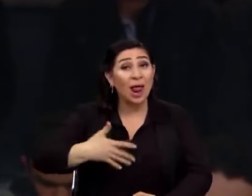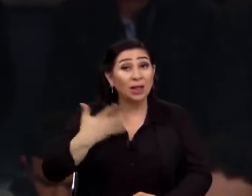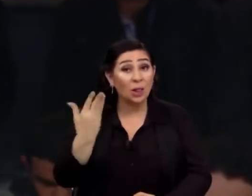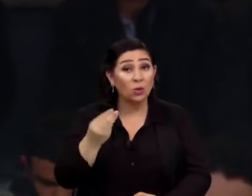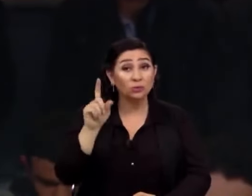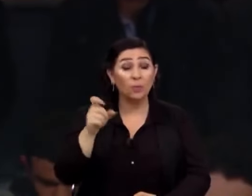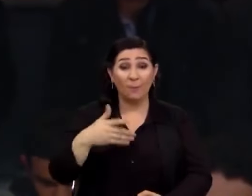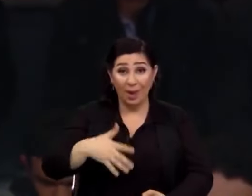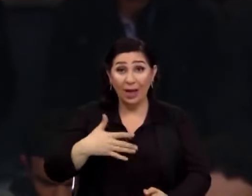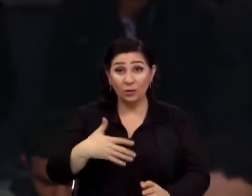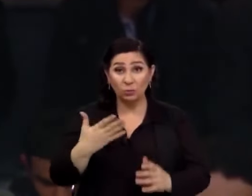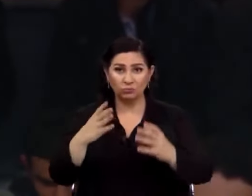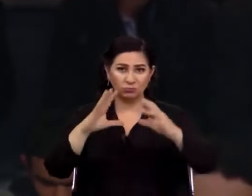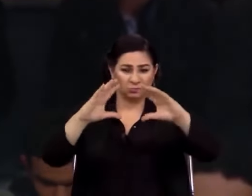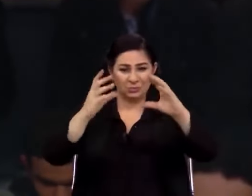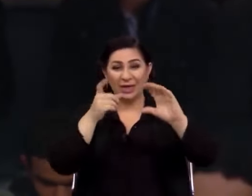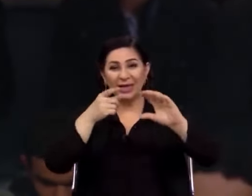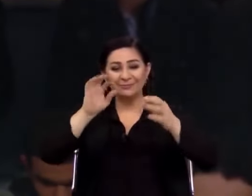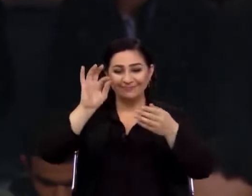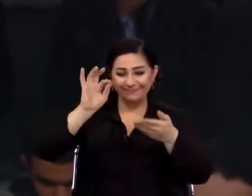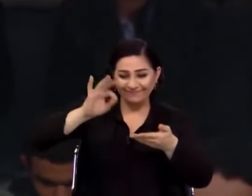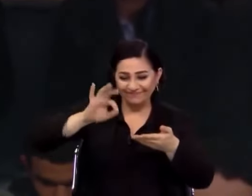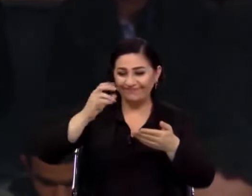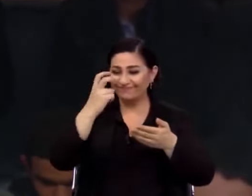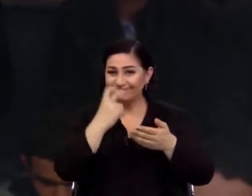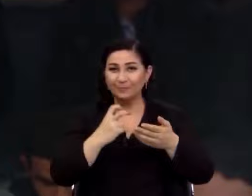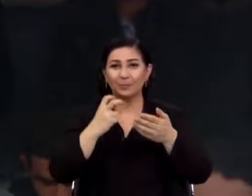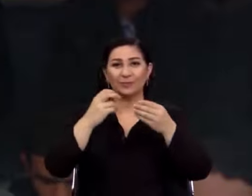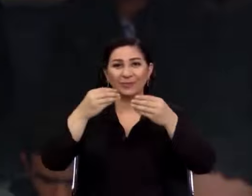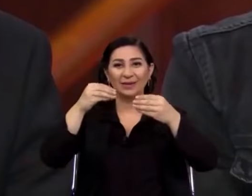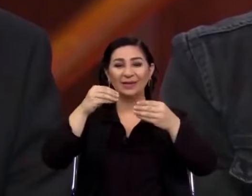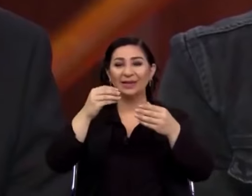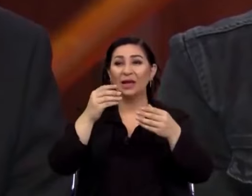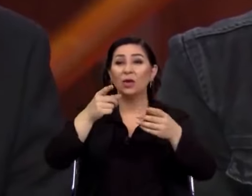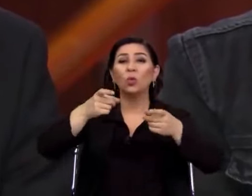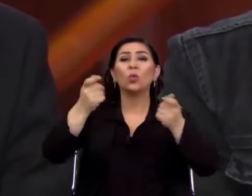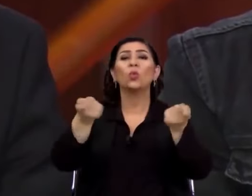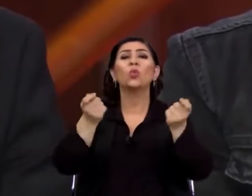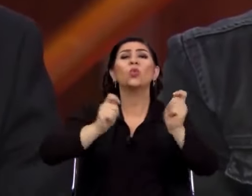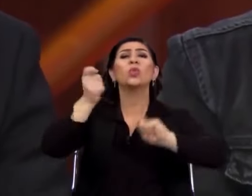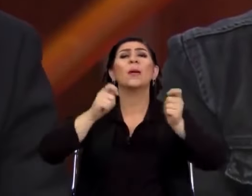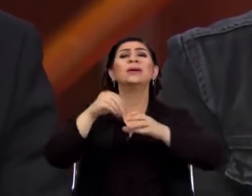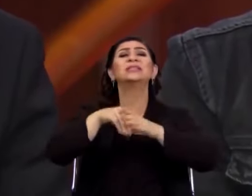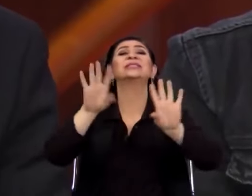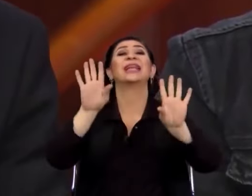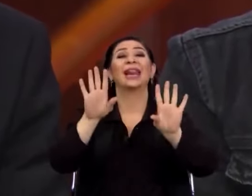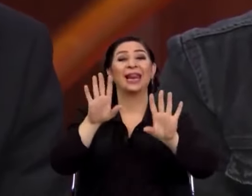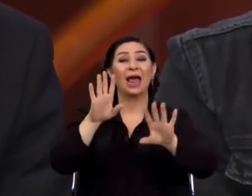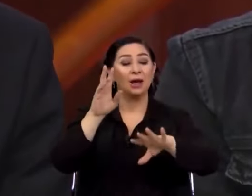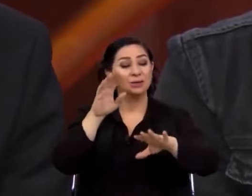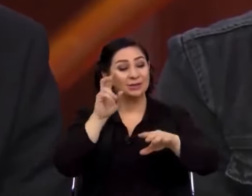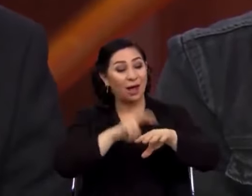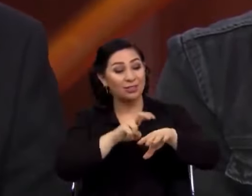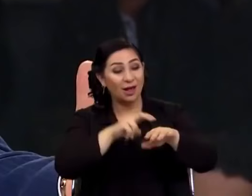merak ediyorum çünkü çok güzel böyle işlemi silahlar falan kolleksiyon olarak silahlar var hani benim edinebileceğim Evet aslında ş değil aslında Tabii ki